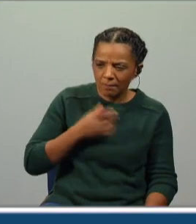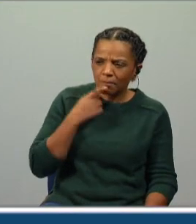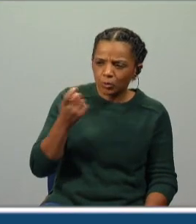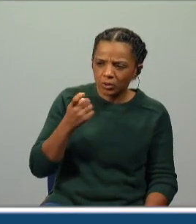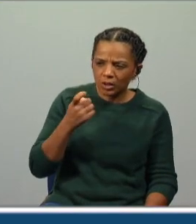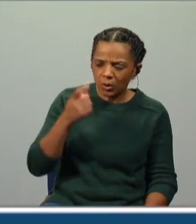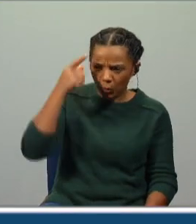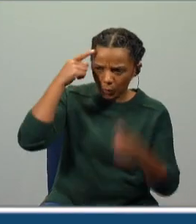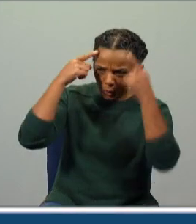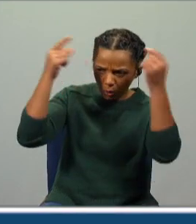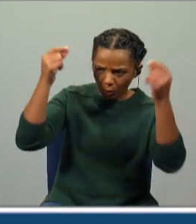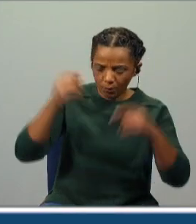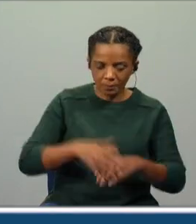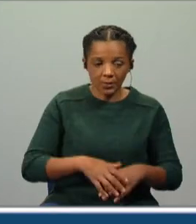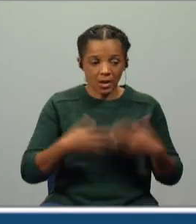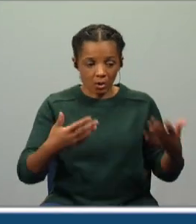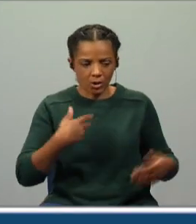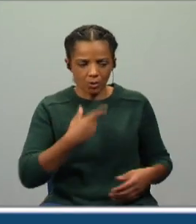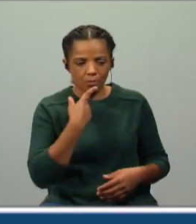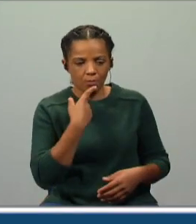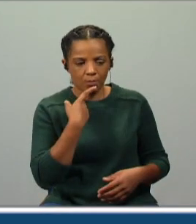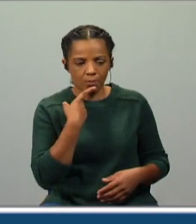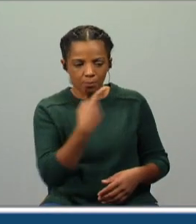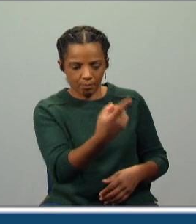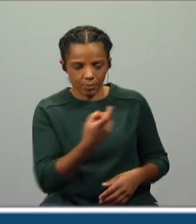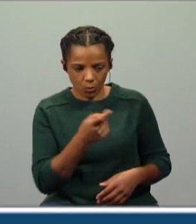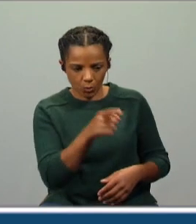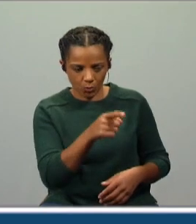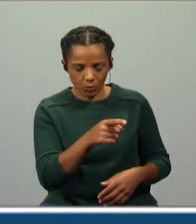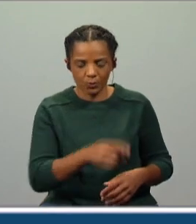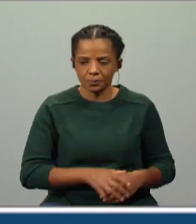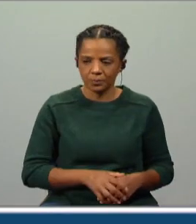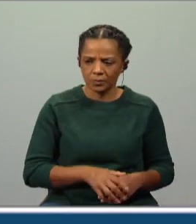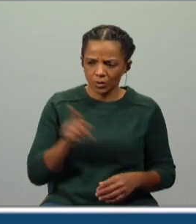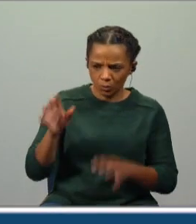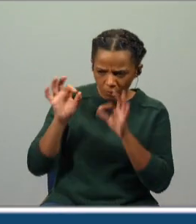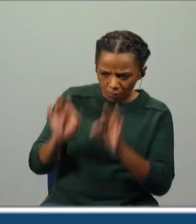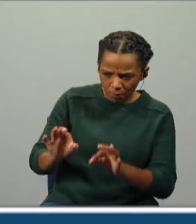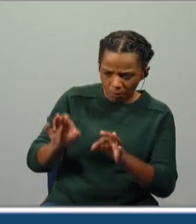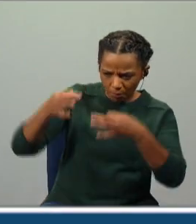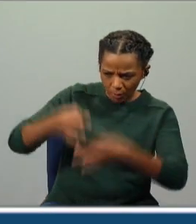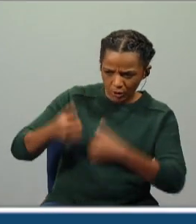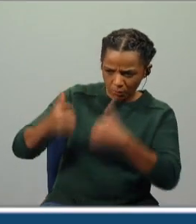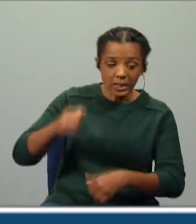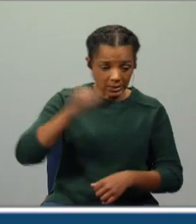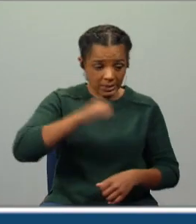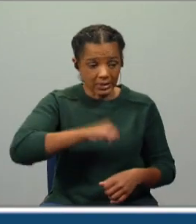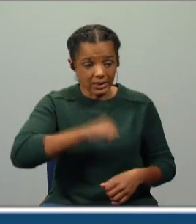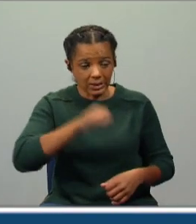Agora faço eu as perguntas, disse o pai natal. Tens deportado bem Sim, sim sim sim sim.